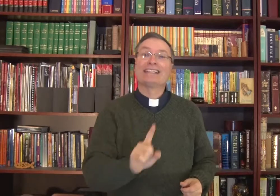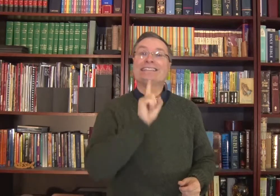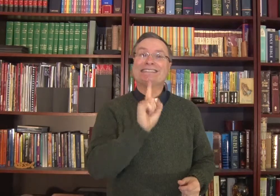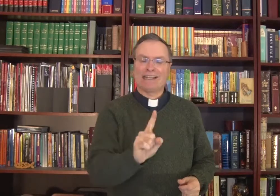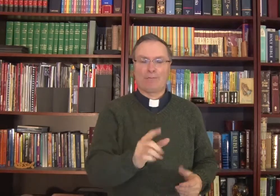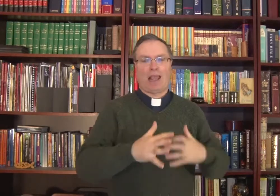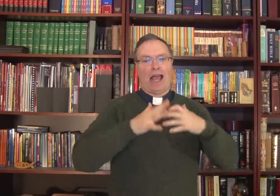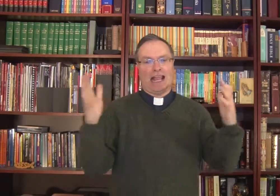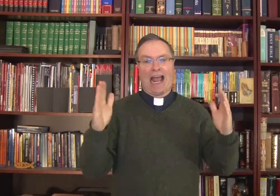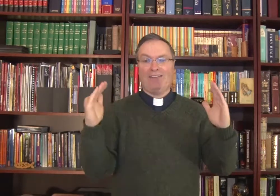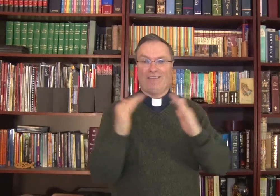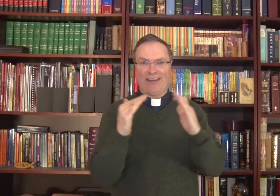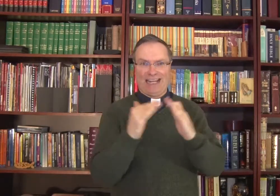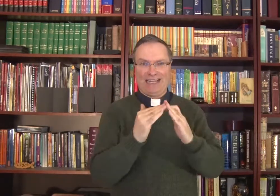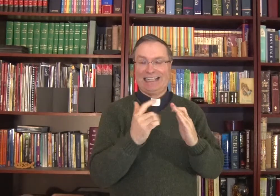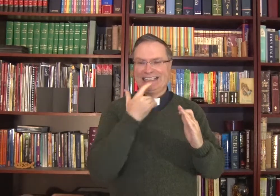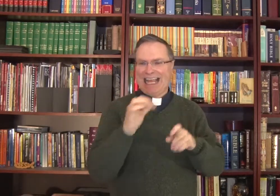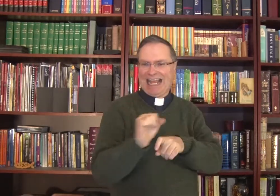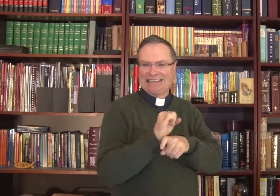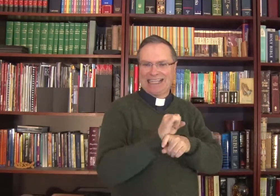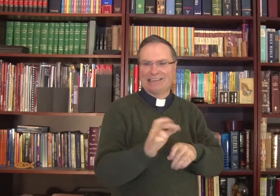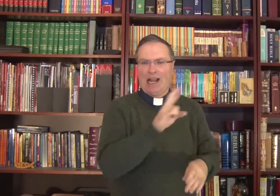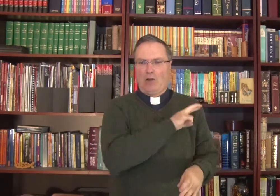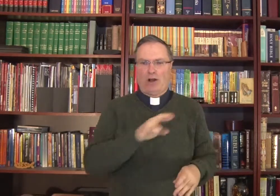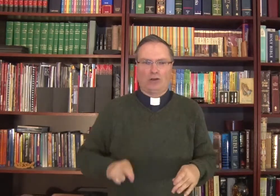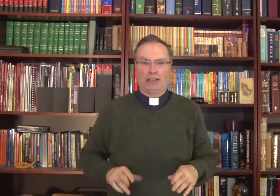c'est la grande ville qui exerce la royauté